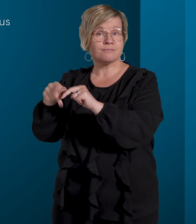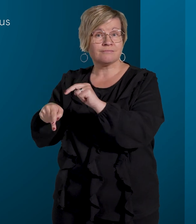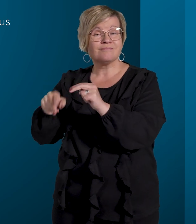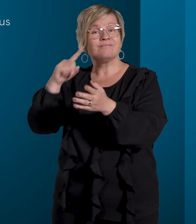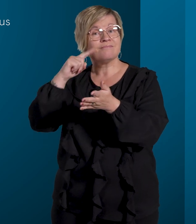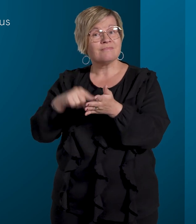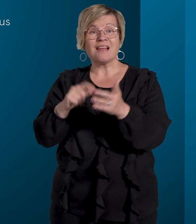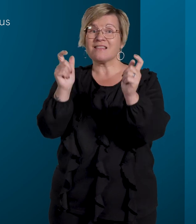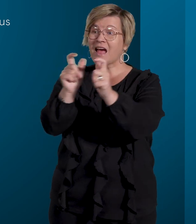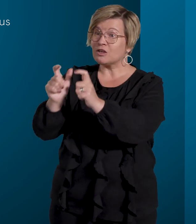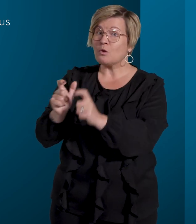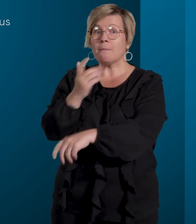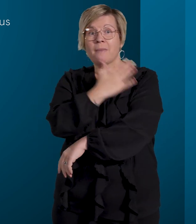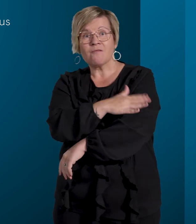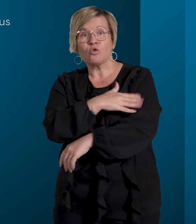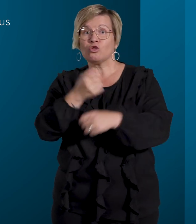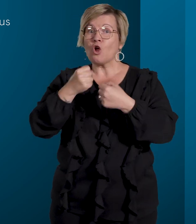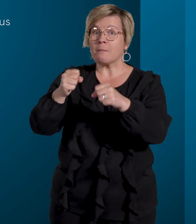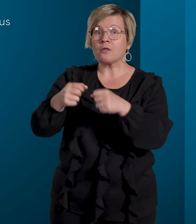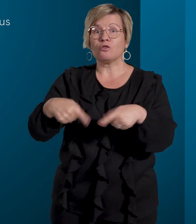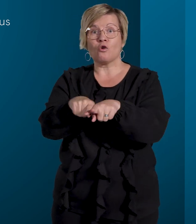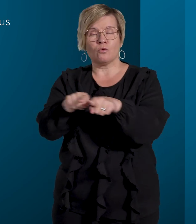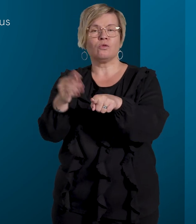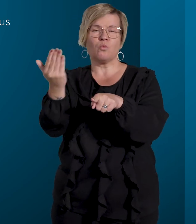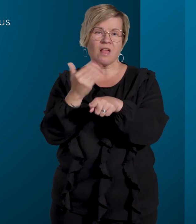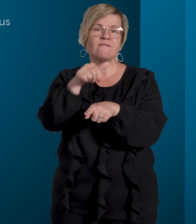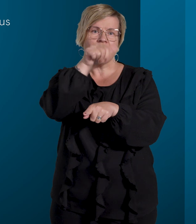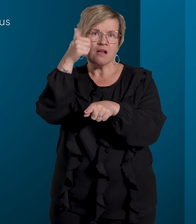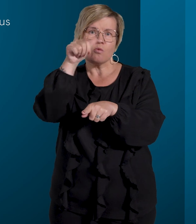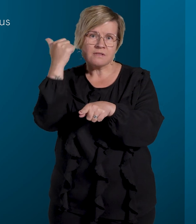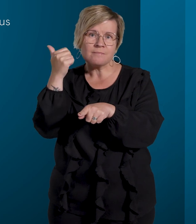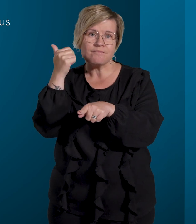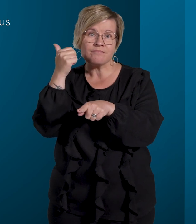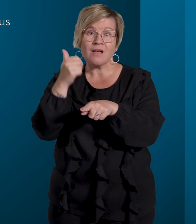jotka heikentävät järjestöjen kykyä toteuttaa matalan kynnyksen palveluja - ja toimintaa kuulovammaisille ja viittomakielisille.